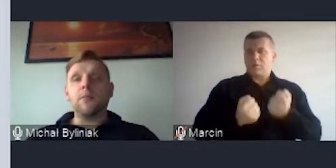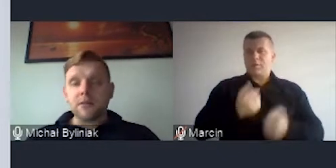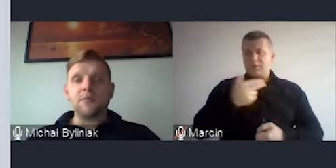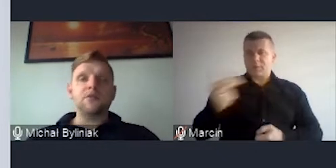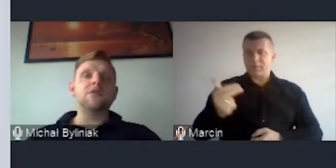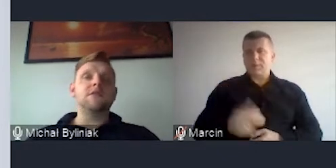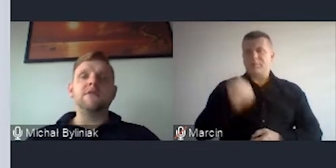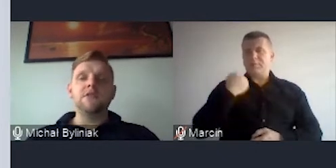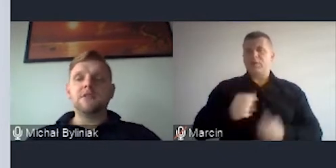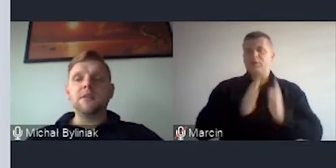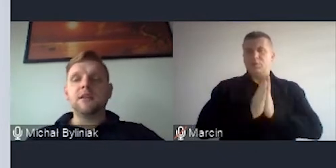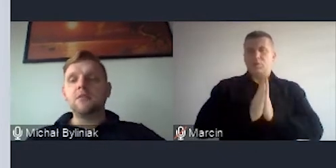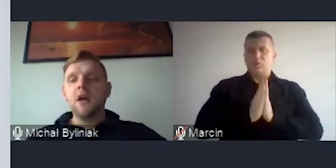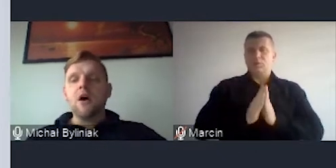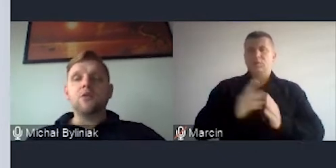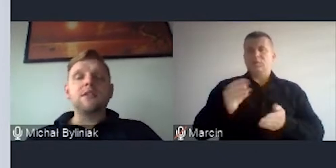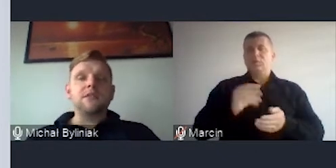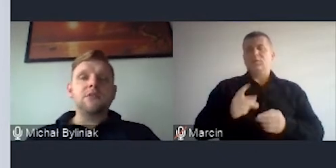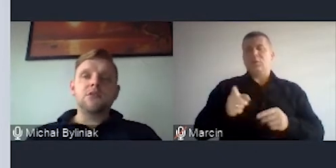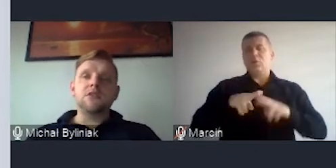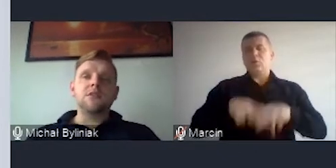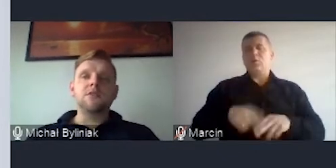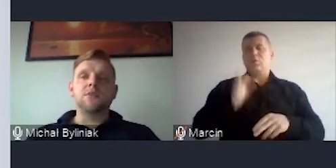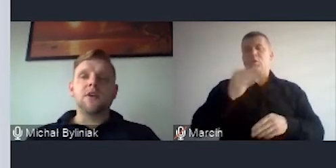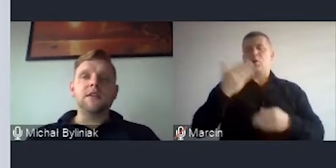to bardzo proszę zostawić je sobie na tę ostatnią część naszego spotkania,